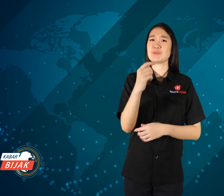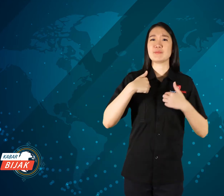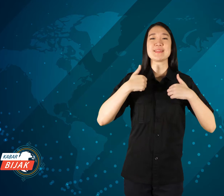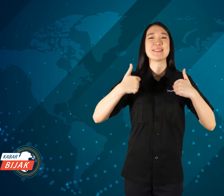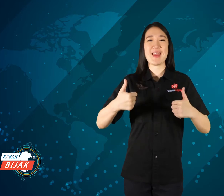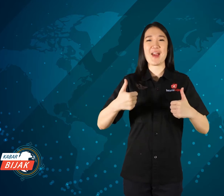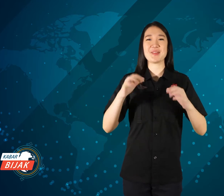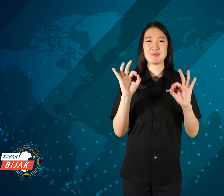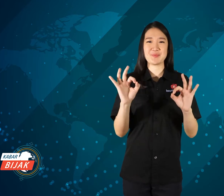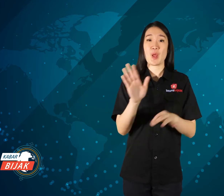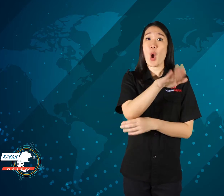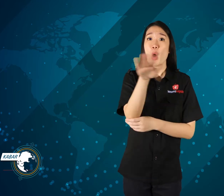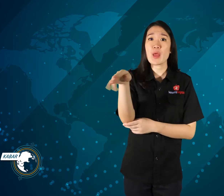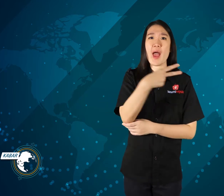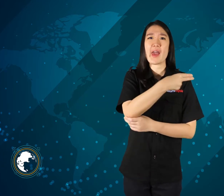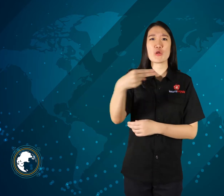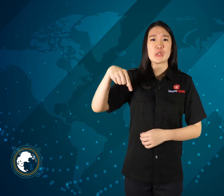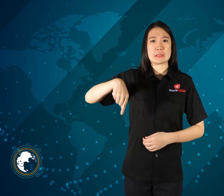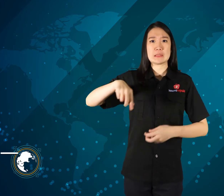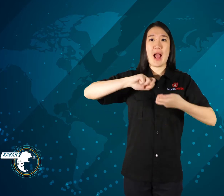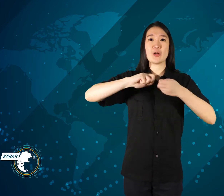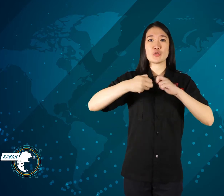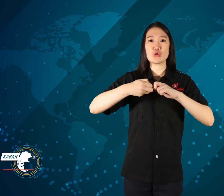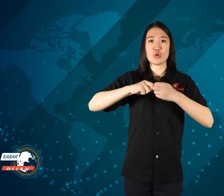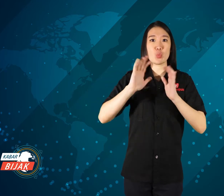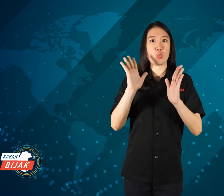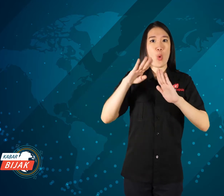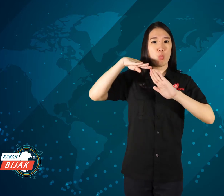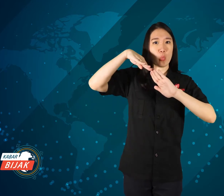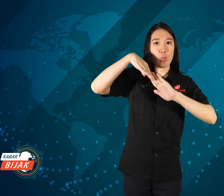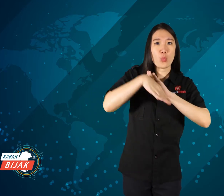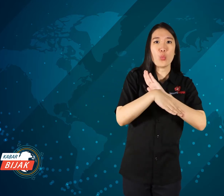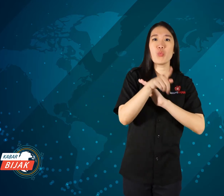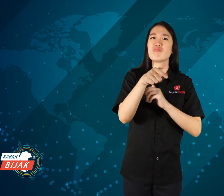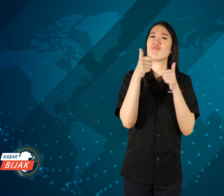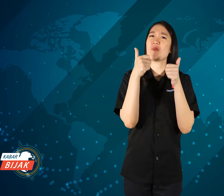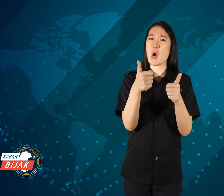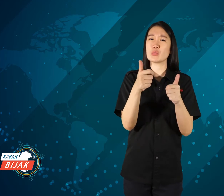Saya sehat, saat ini di Indonesia kasus Covid-19 sudah menurun itu bagus ya,